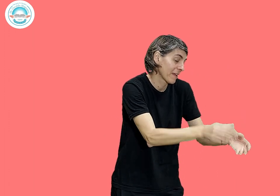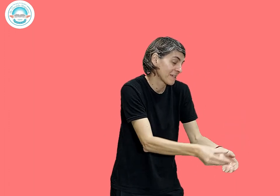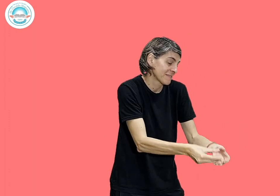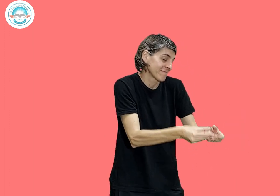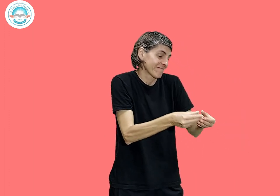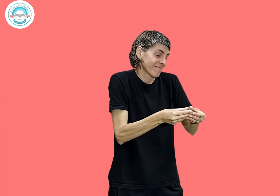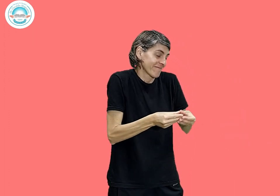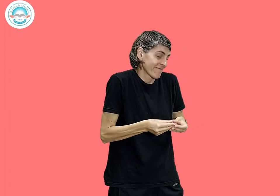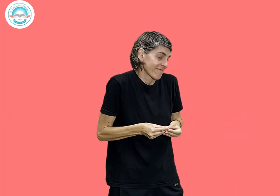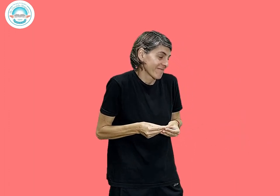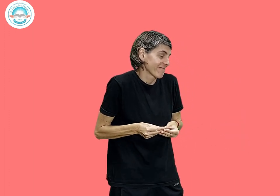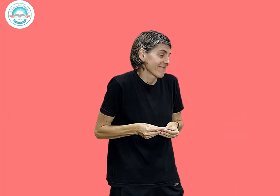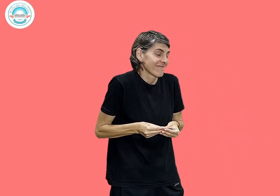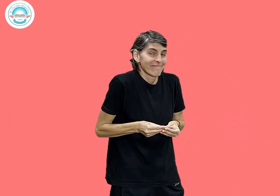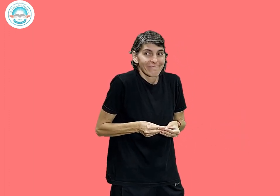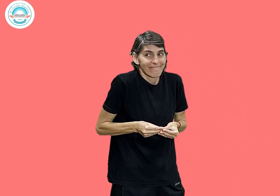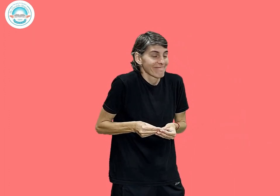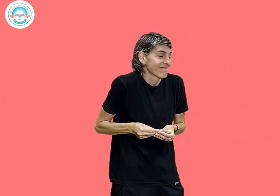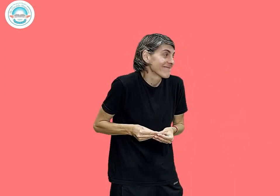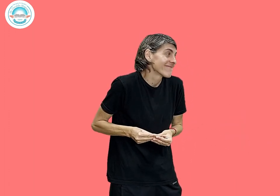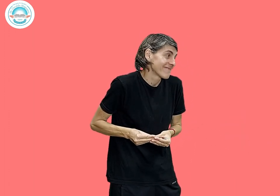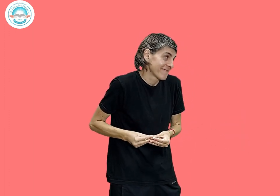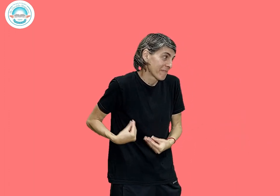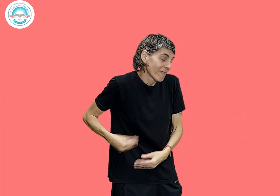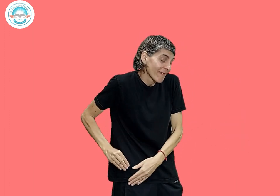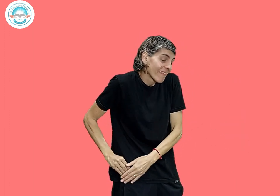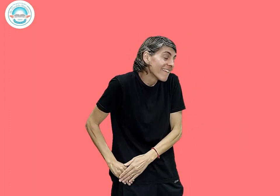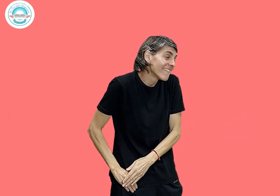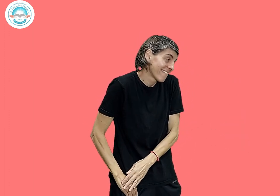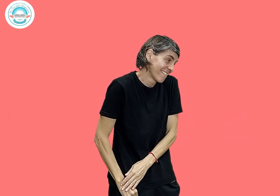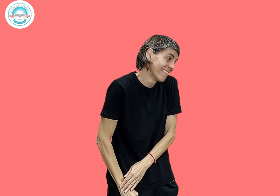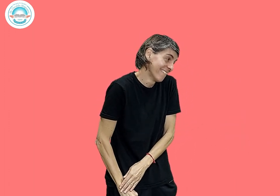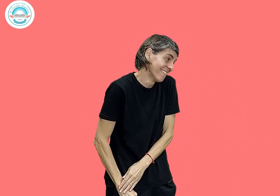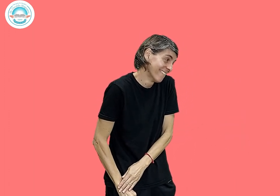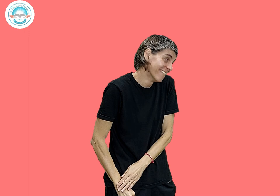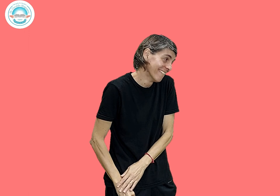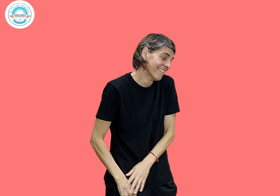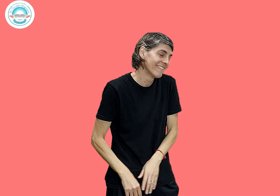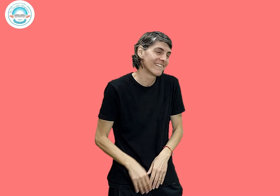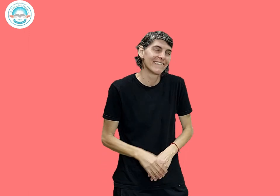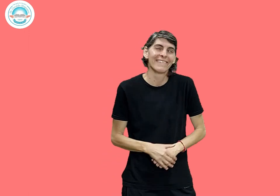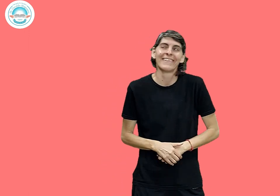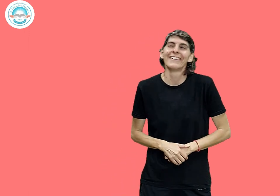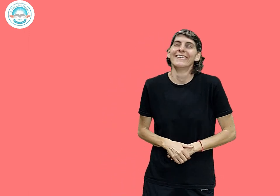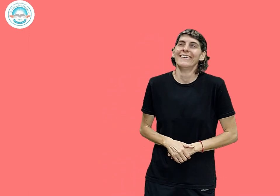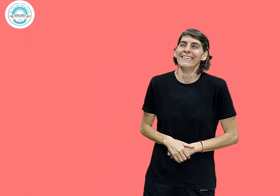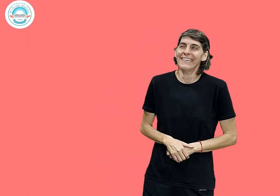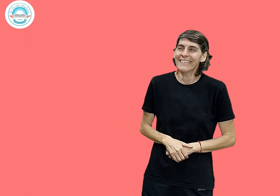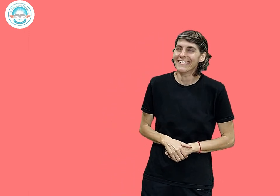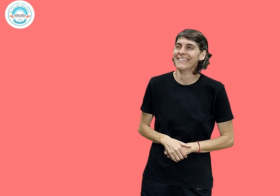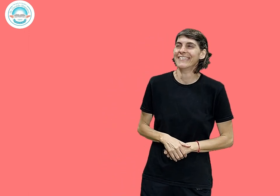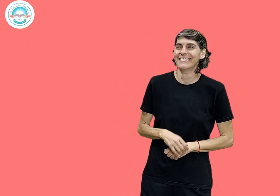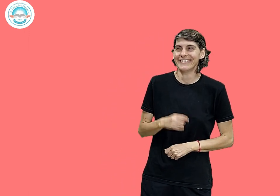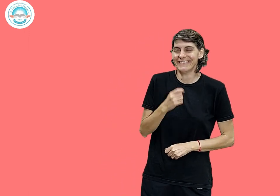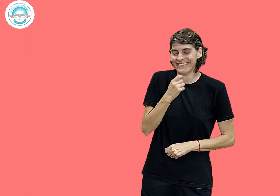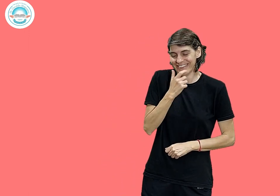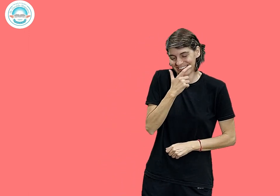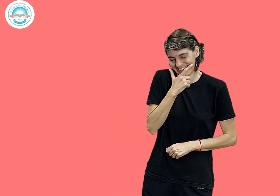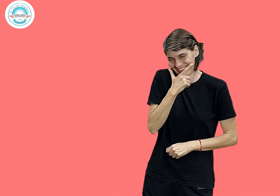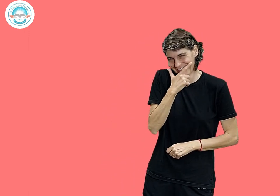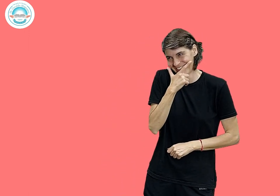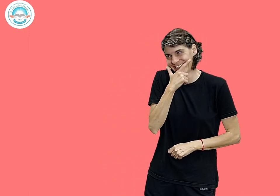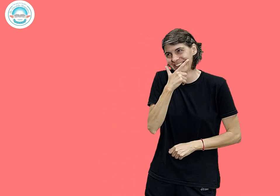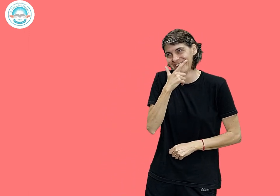La encontré y me la guardé quería tener algo tuyo.